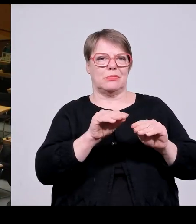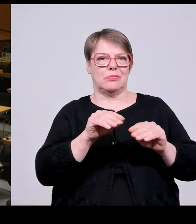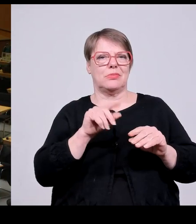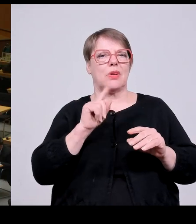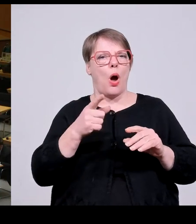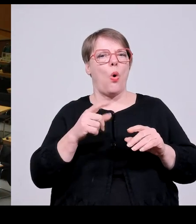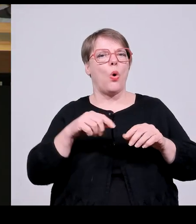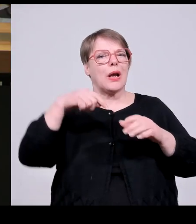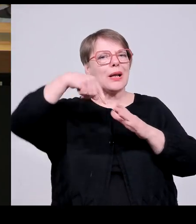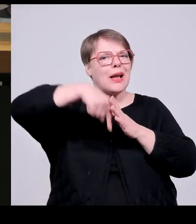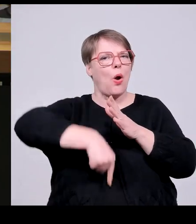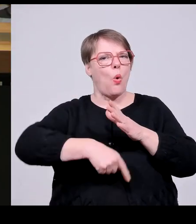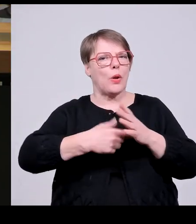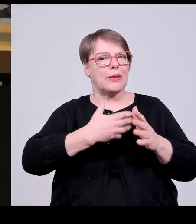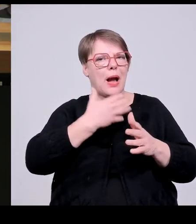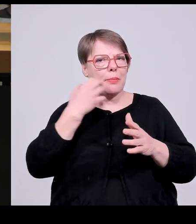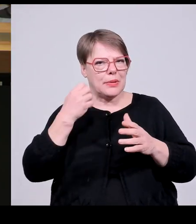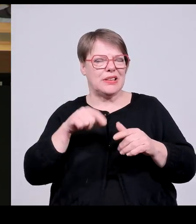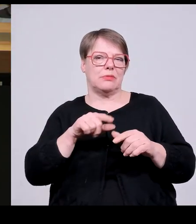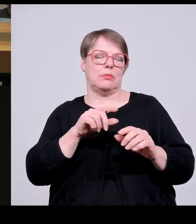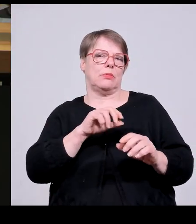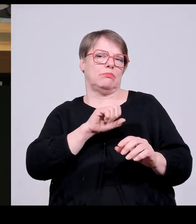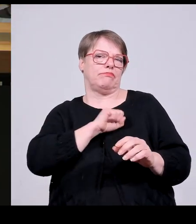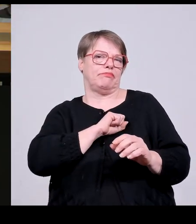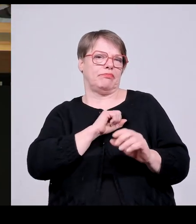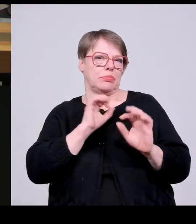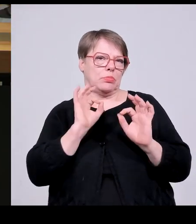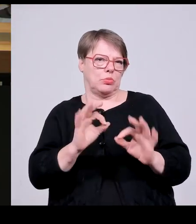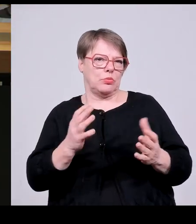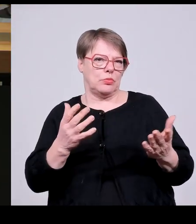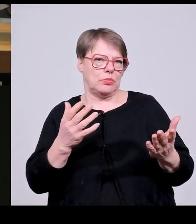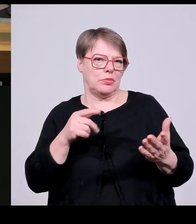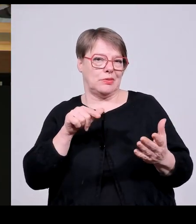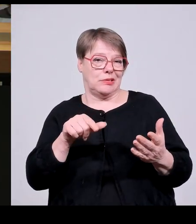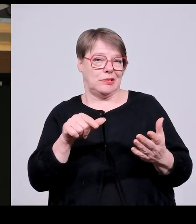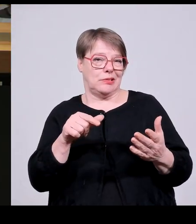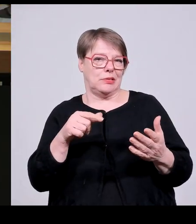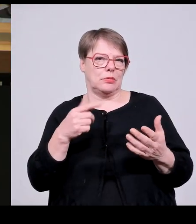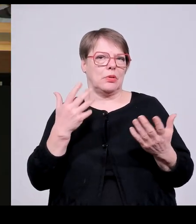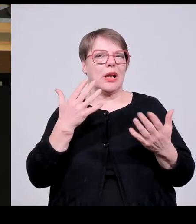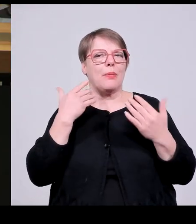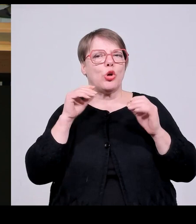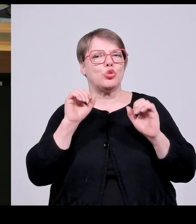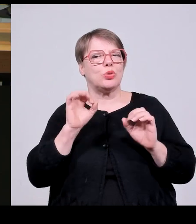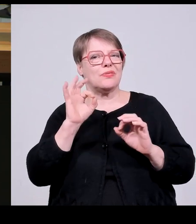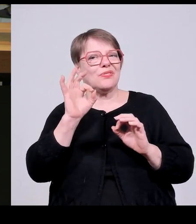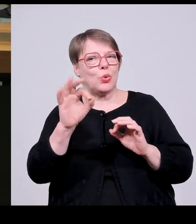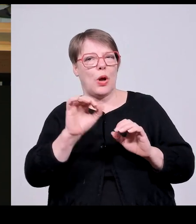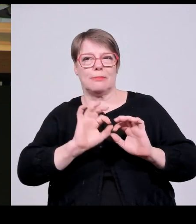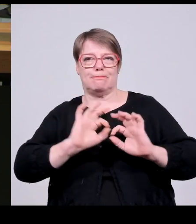Um dies dann auch erfolgreich gestalten zu können, sind wir aber unter anderem auch auf das Energiewirtschaftliche Knowhow